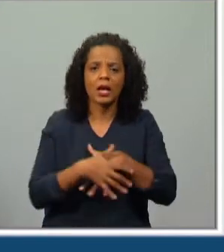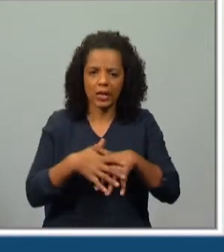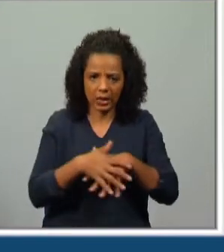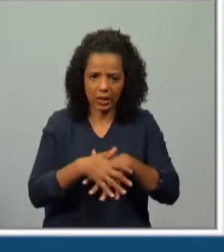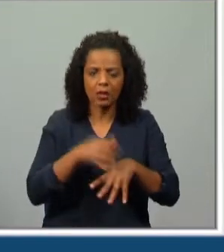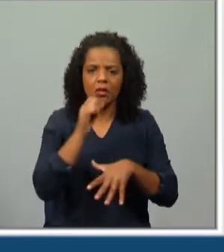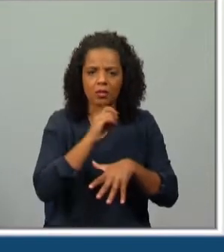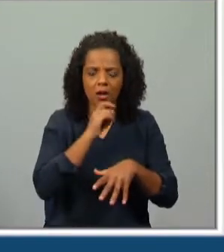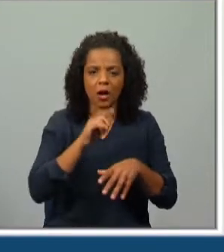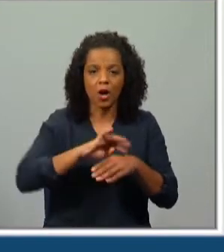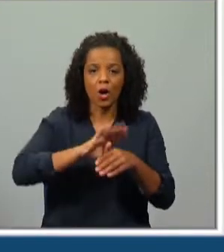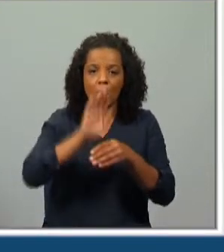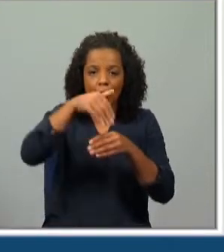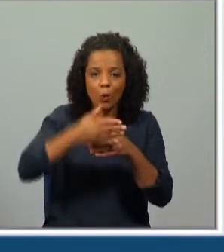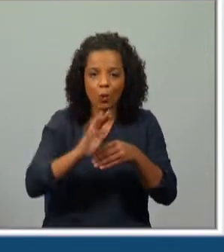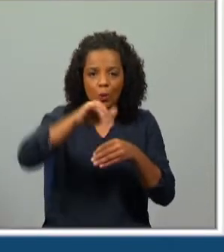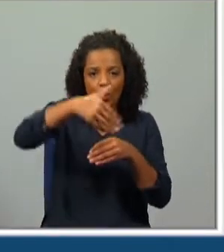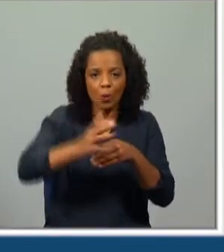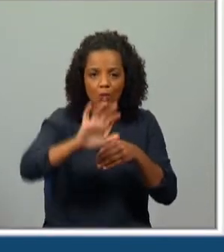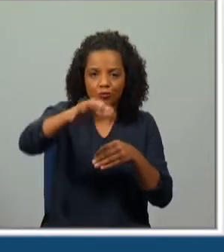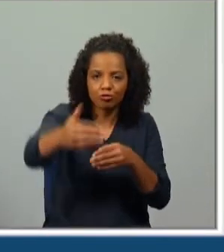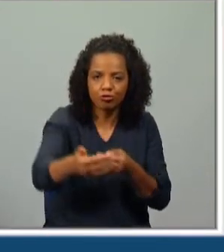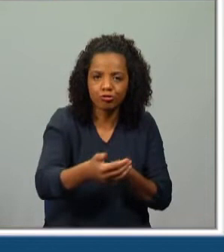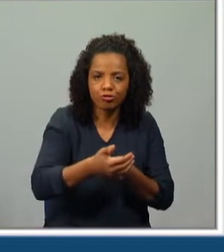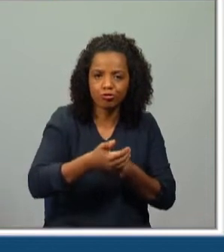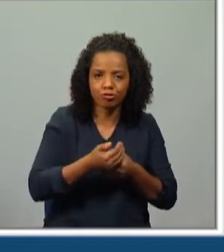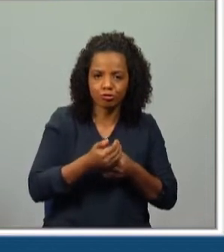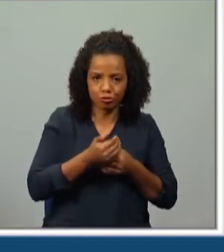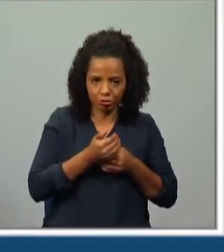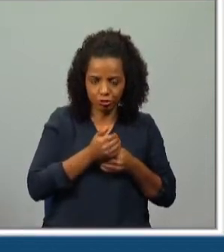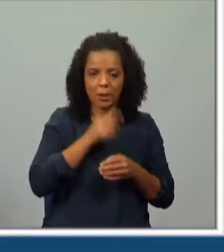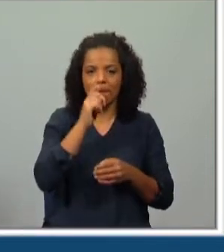contornos das ondas e recolher o petróleo das manchas que flutuam 波浪的輪廓並收集漂浮污漬中的油